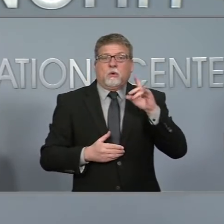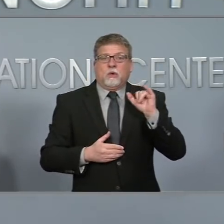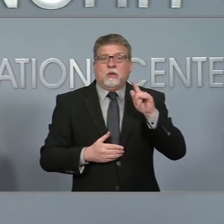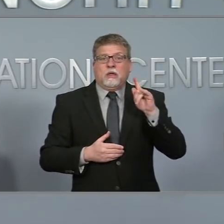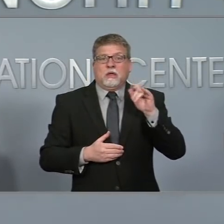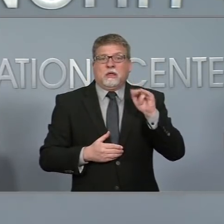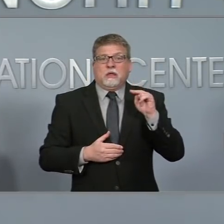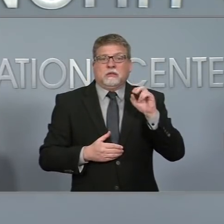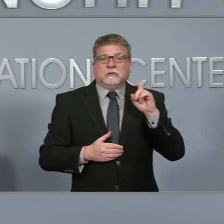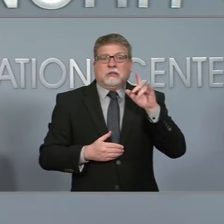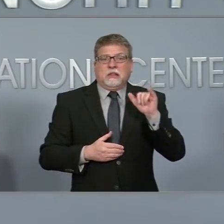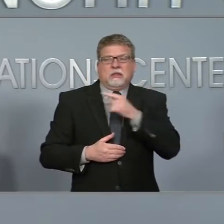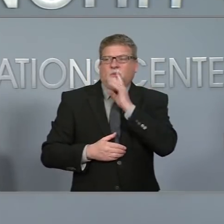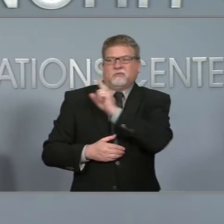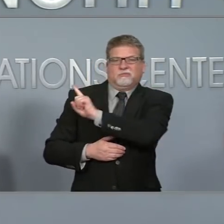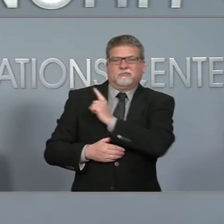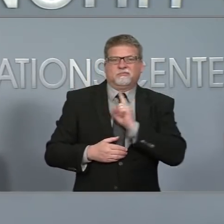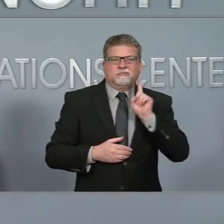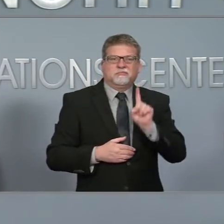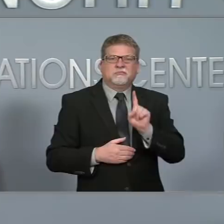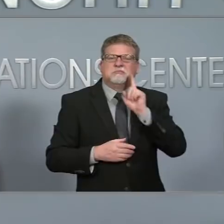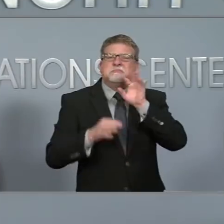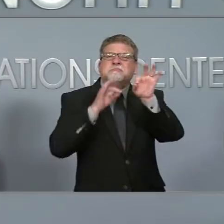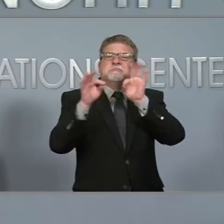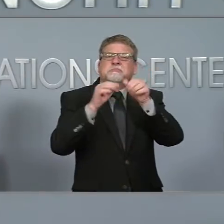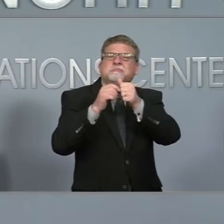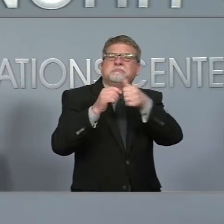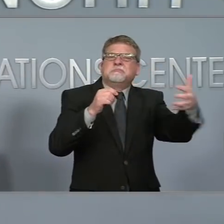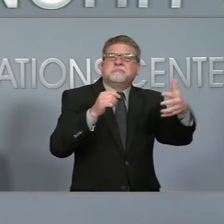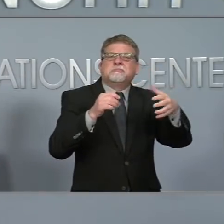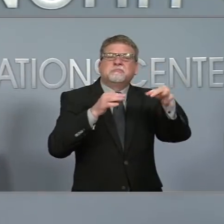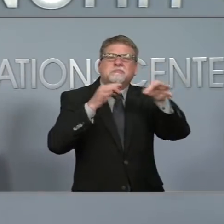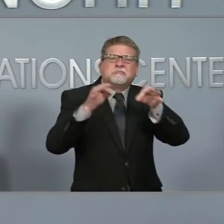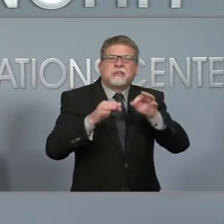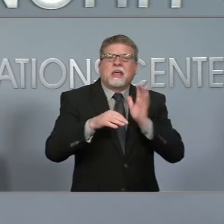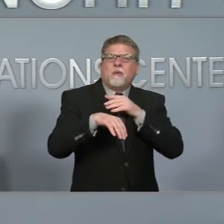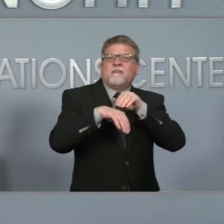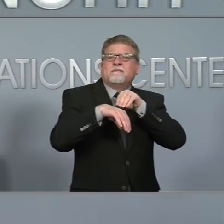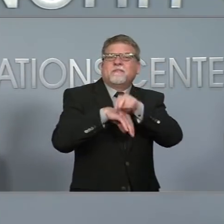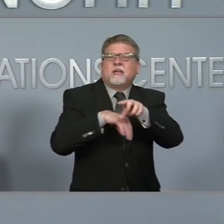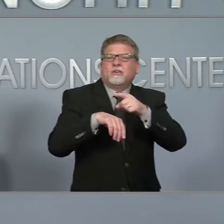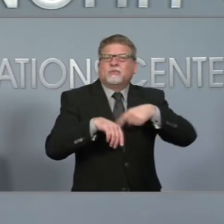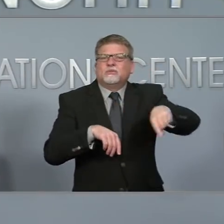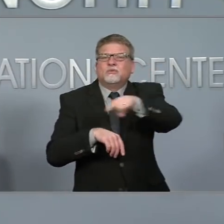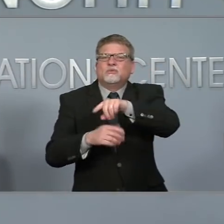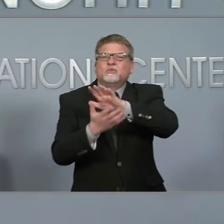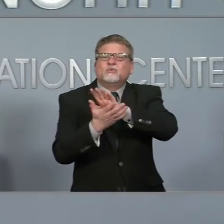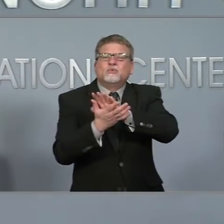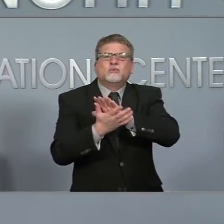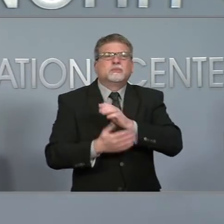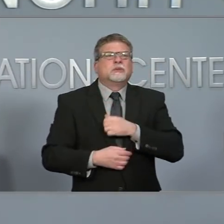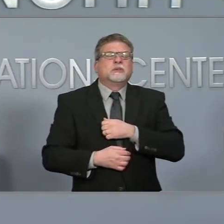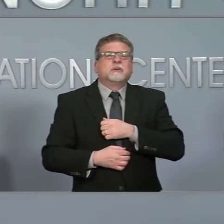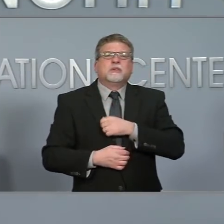mascarillas en unos minutos, el secretario de salud de salud es y servicios humanos. Cory quién